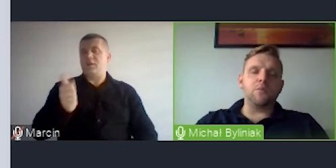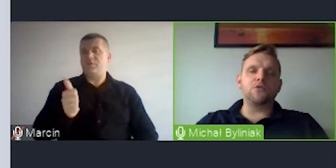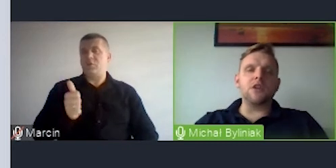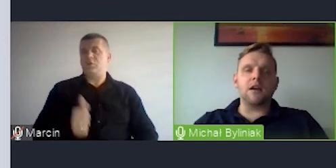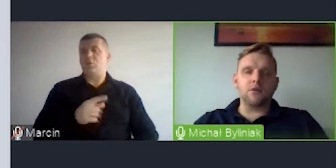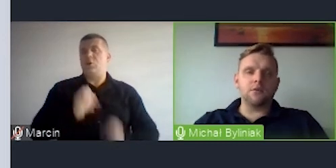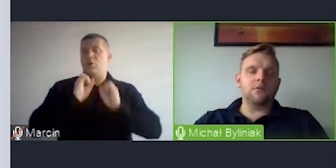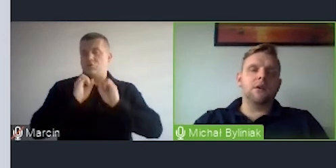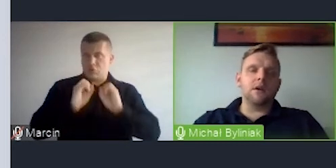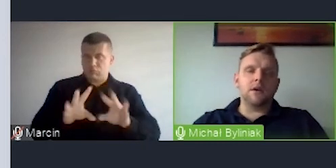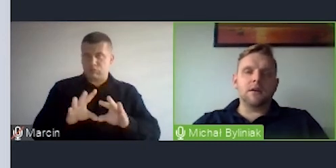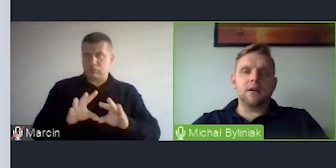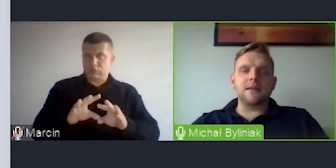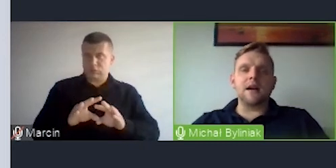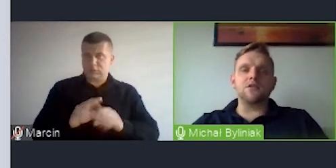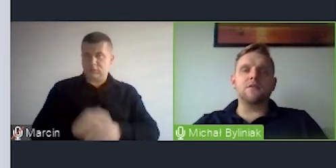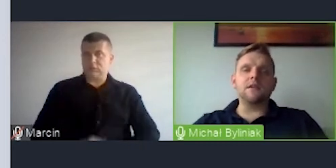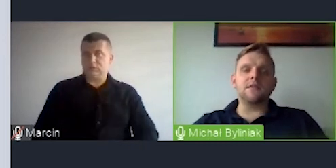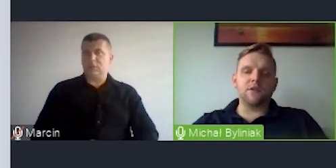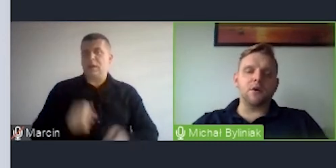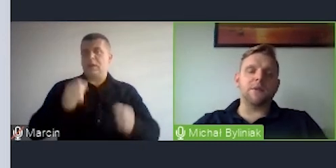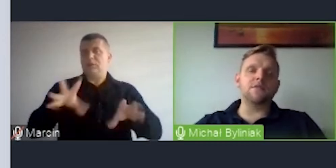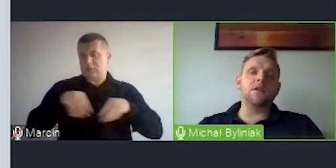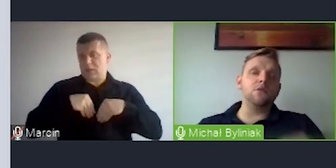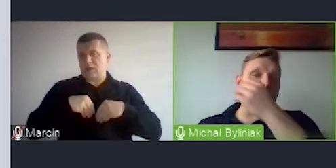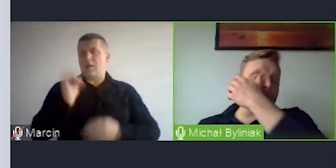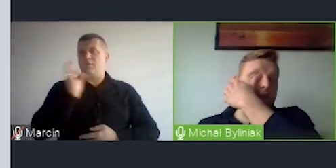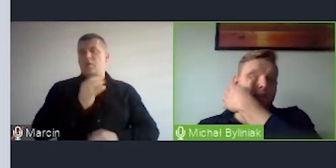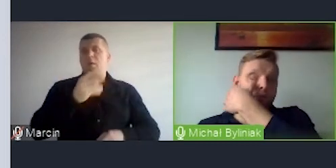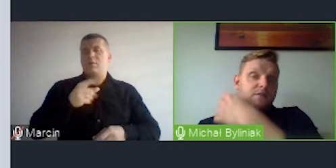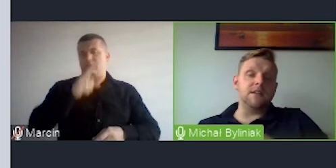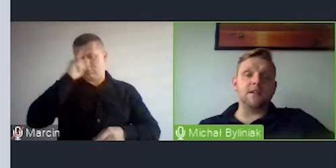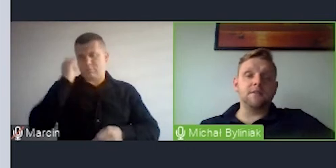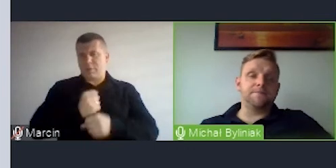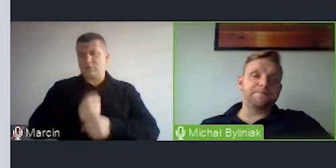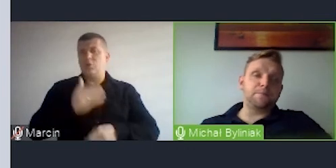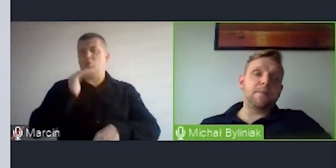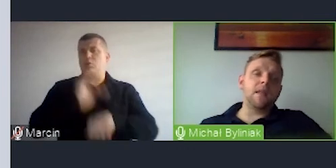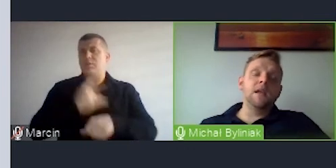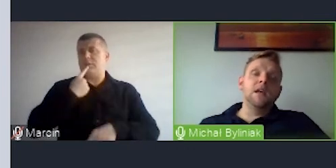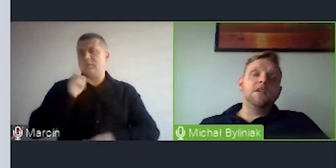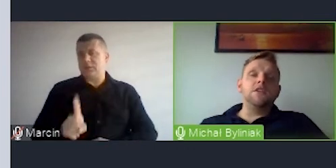dopuszczają angażowanie swojego personelu na podstawie umów-zleceń,